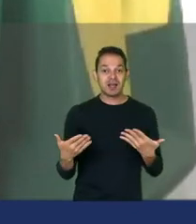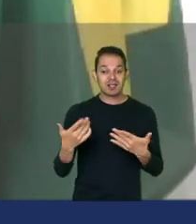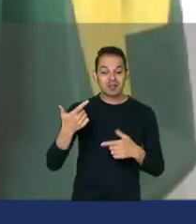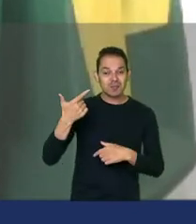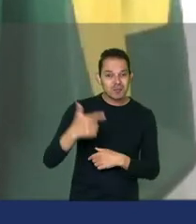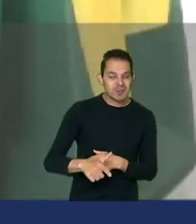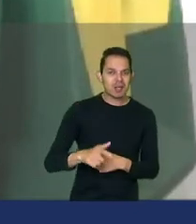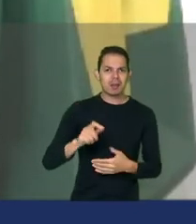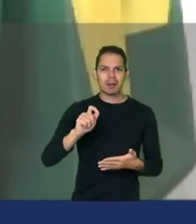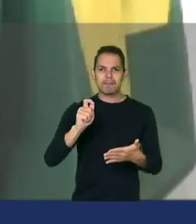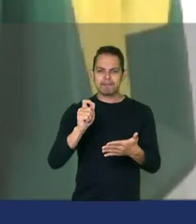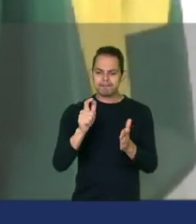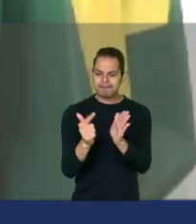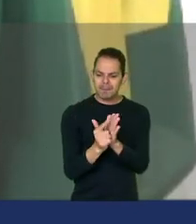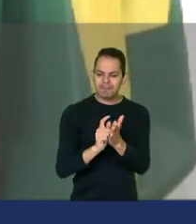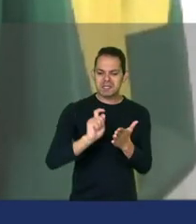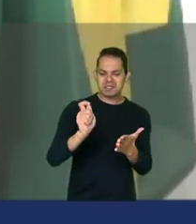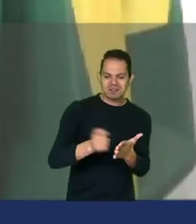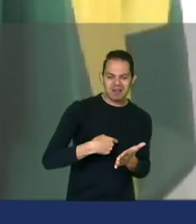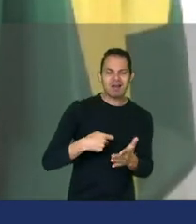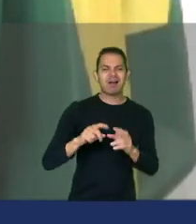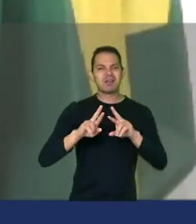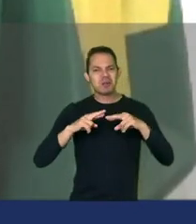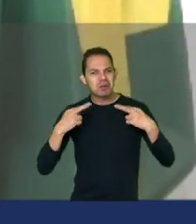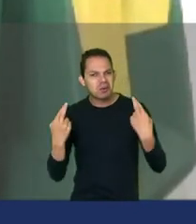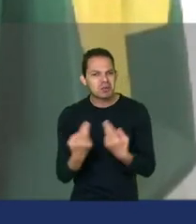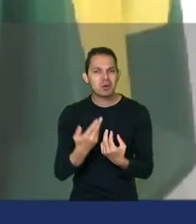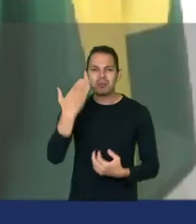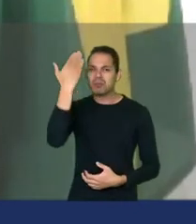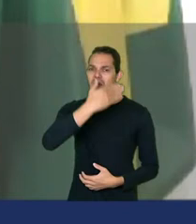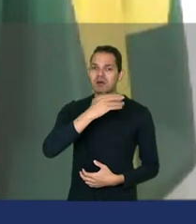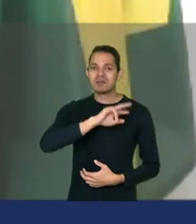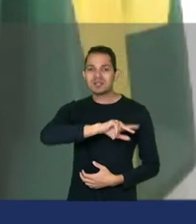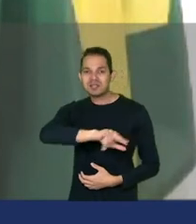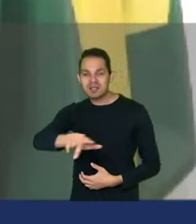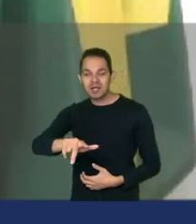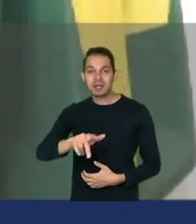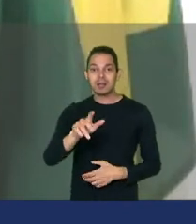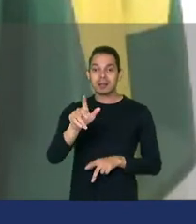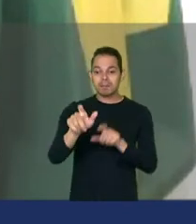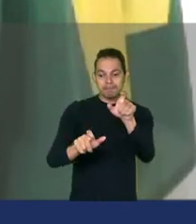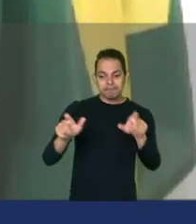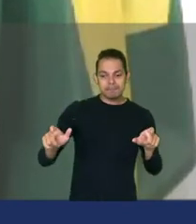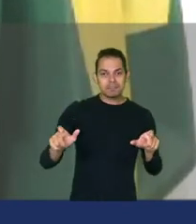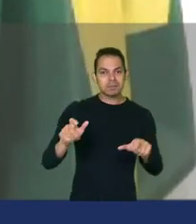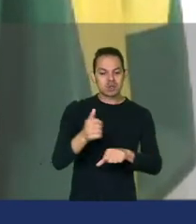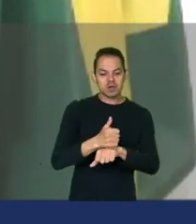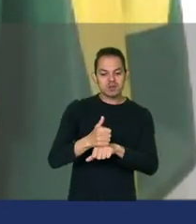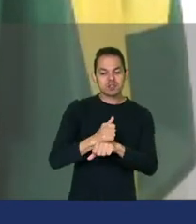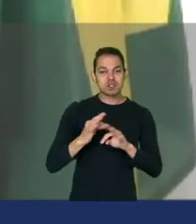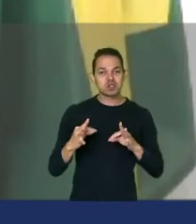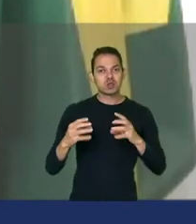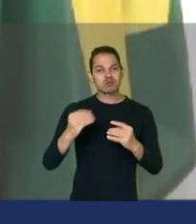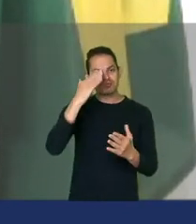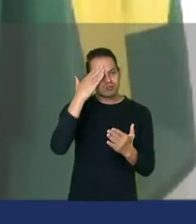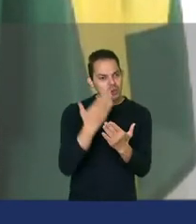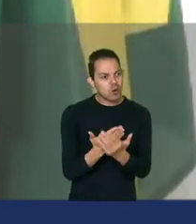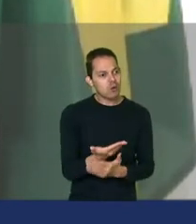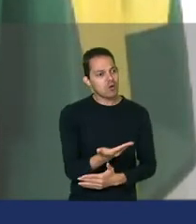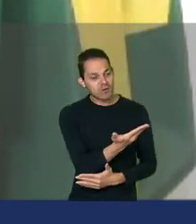DE BIGODE E NESSE CASO TEMOS MAIS DO QUE ISSO, TEMOS PAPÉIS ASSINADOS, TEMOS REUNIÕES, TEMOS A CRENÇA DESSES HOMENS E DESSAS MULHERES GUERREIROS E